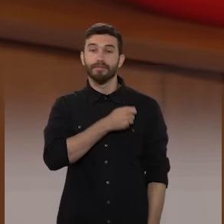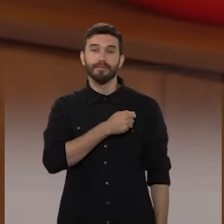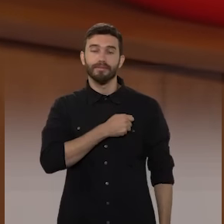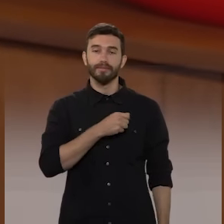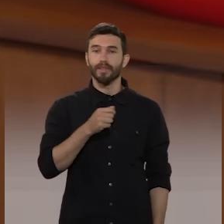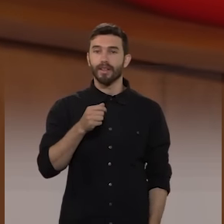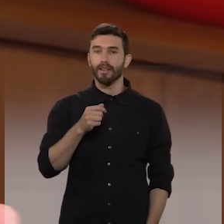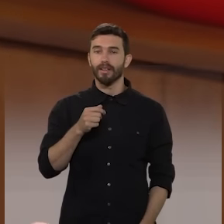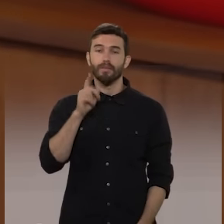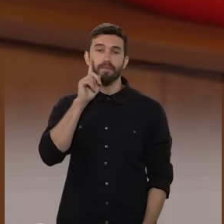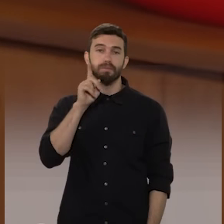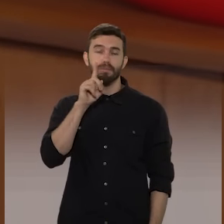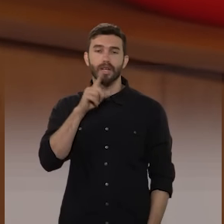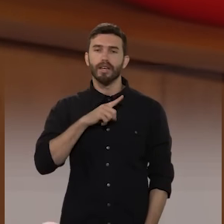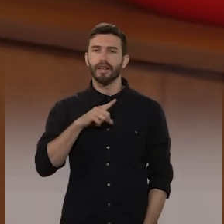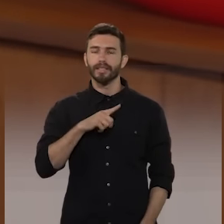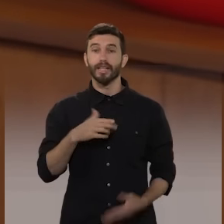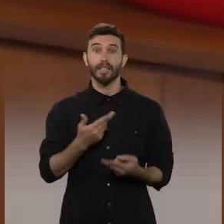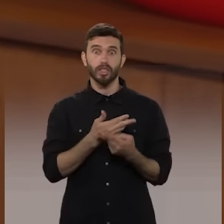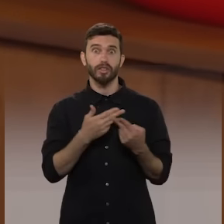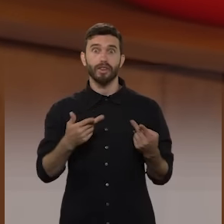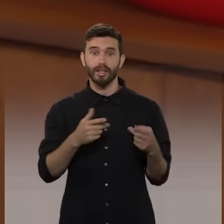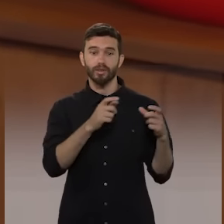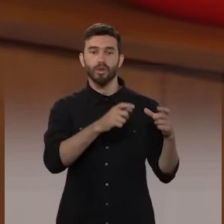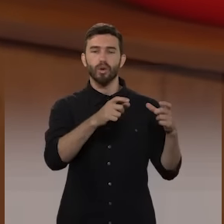vários locais com redes subterrâneas, mas também têm vários locais com rede aérea,